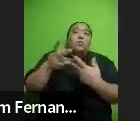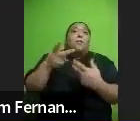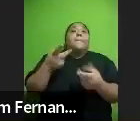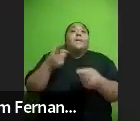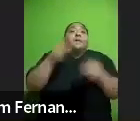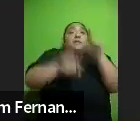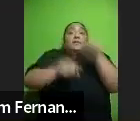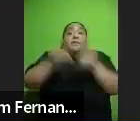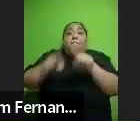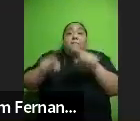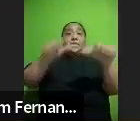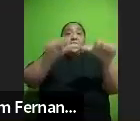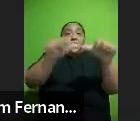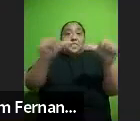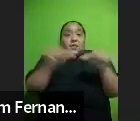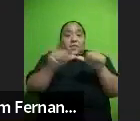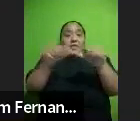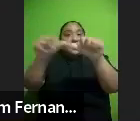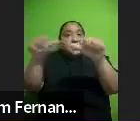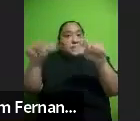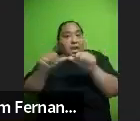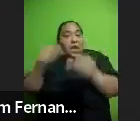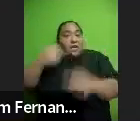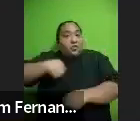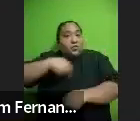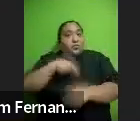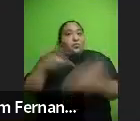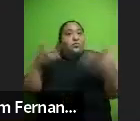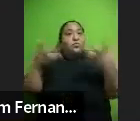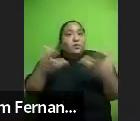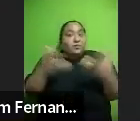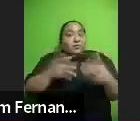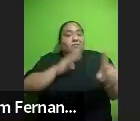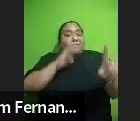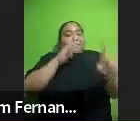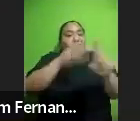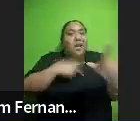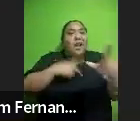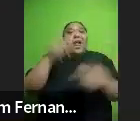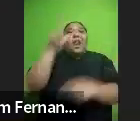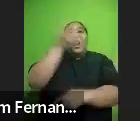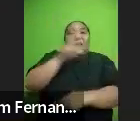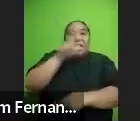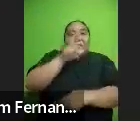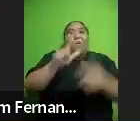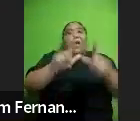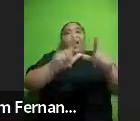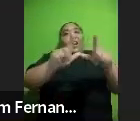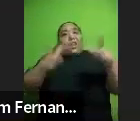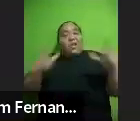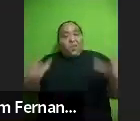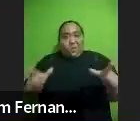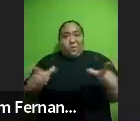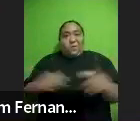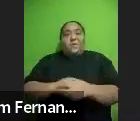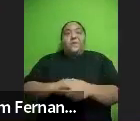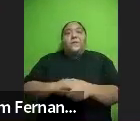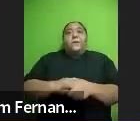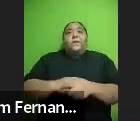En computación. computación, entonces depende , como en qué cómo, en qué área estamos hablando, qué hacemos ende, en qué área estamos hablando, que hacemos esta distinción de que es la lengua